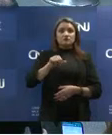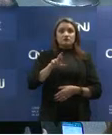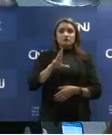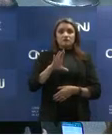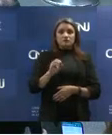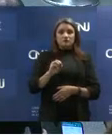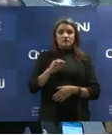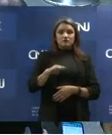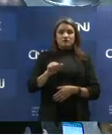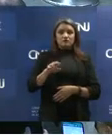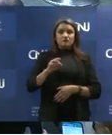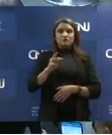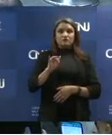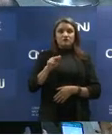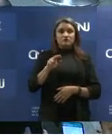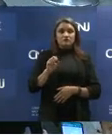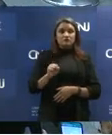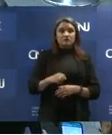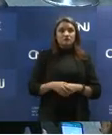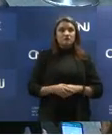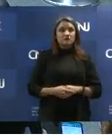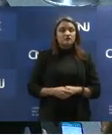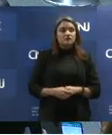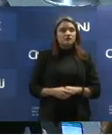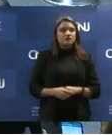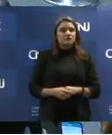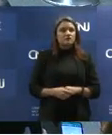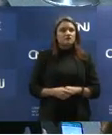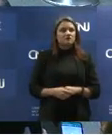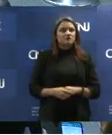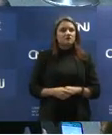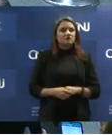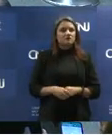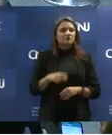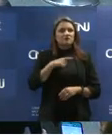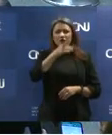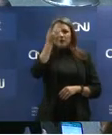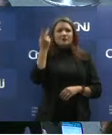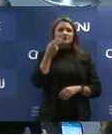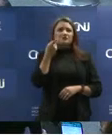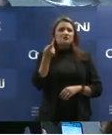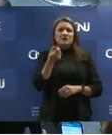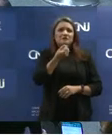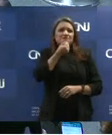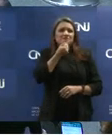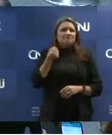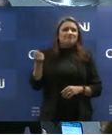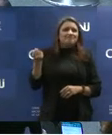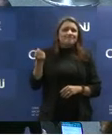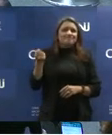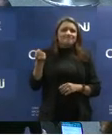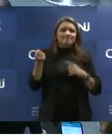Ele já levou a proposta Seu presidente? Quem?